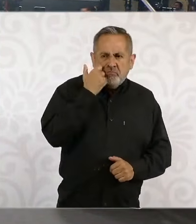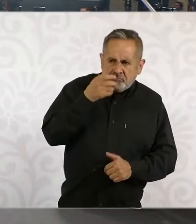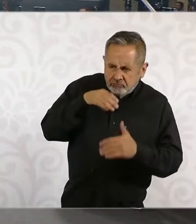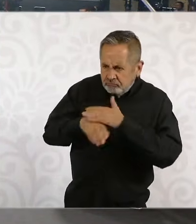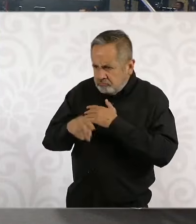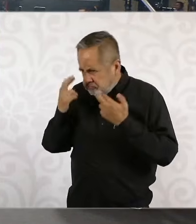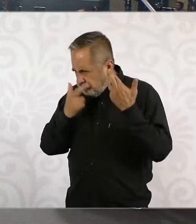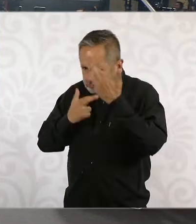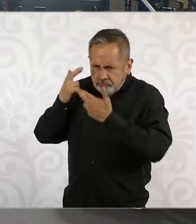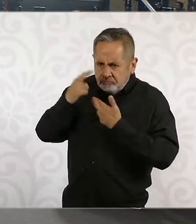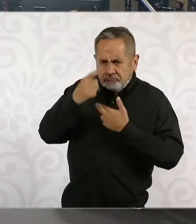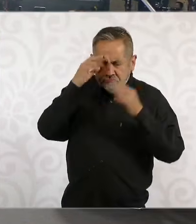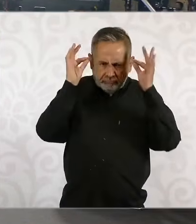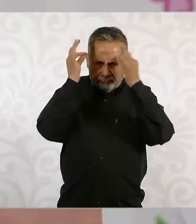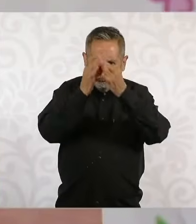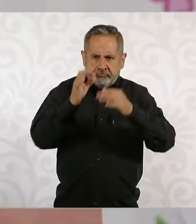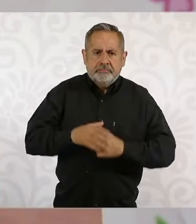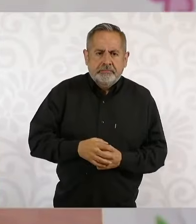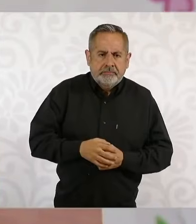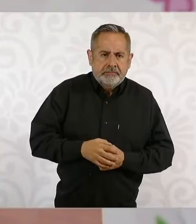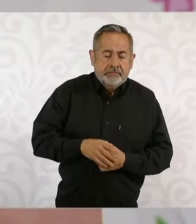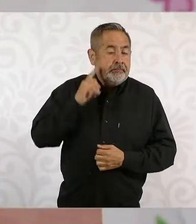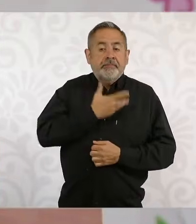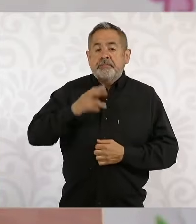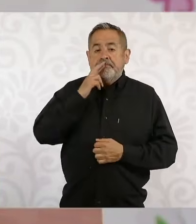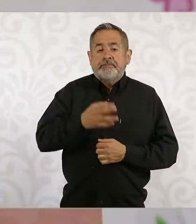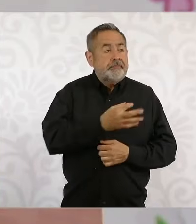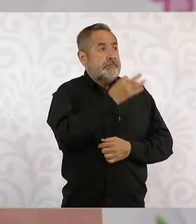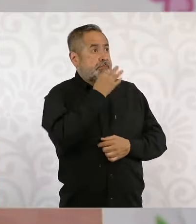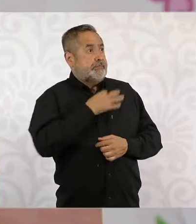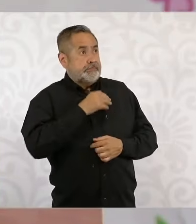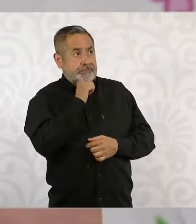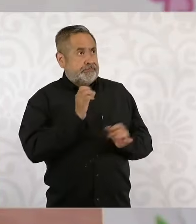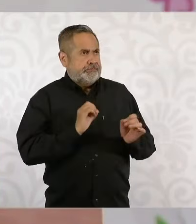ya recibió. No tenemos ninguna información, pero frente a esta información que se está dando en